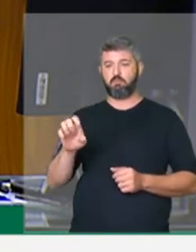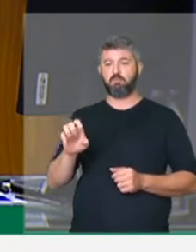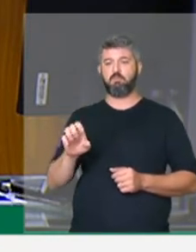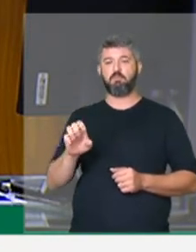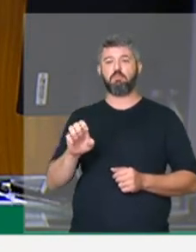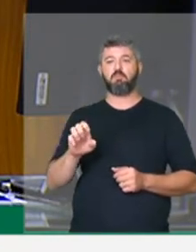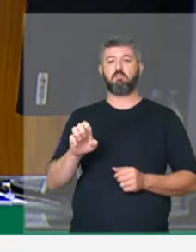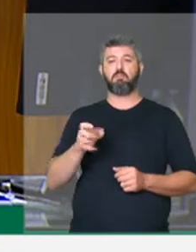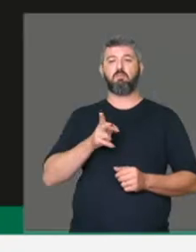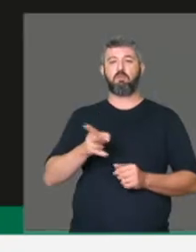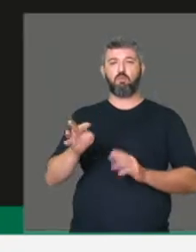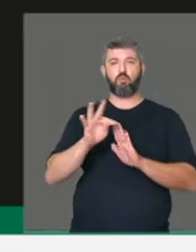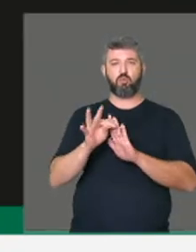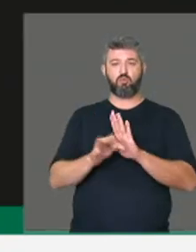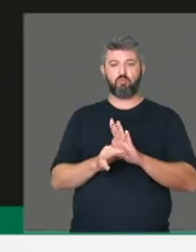SOLIDARIEDADE NÃO. PROS? PRAF